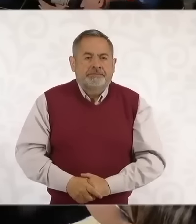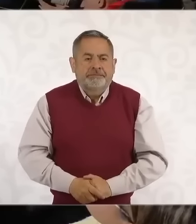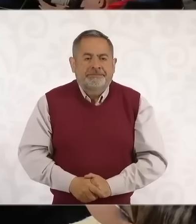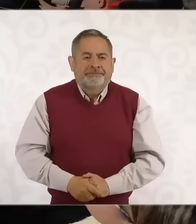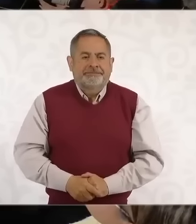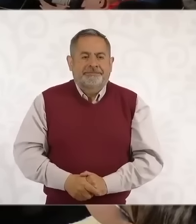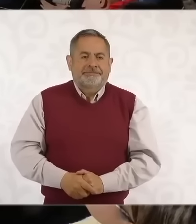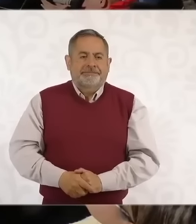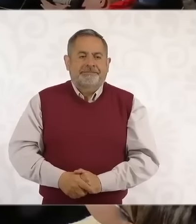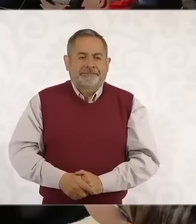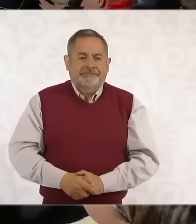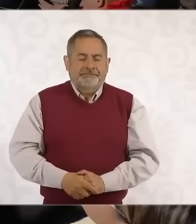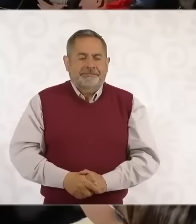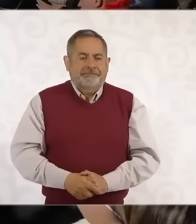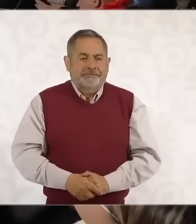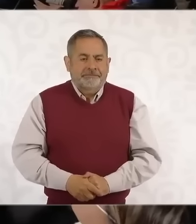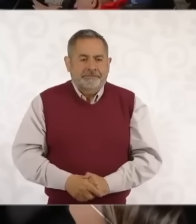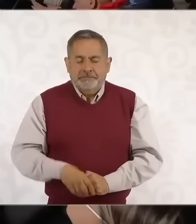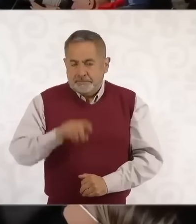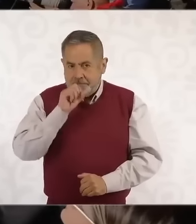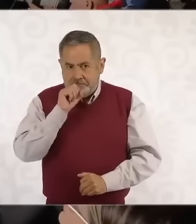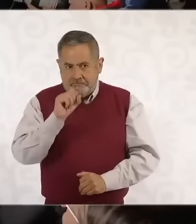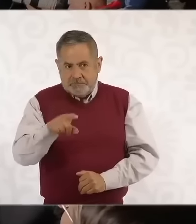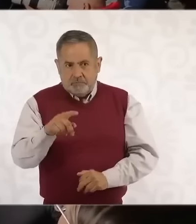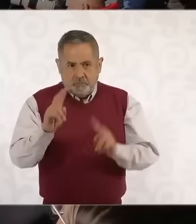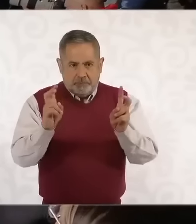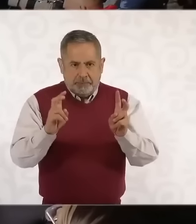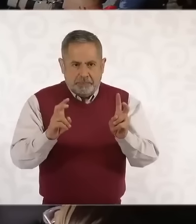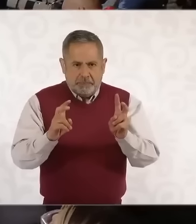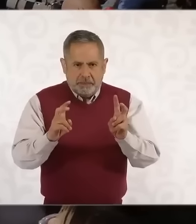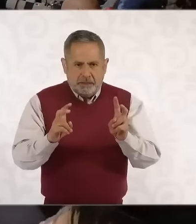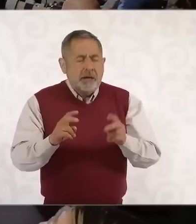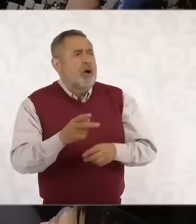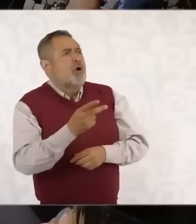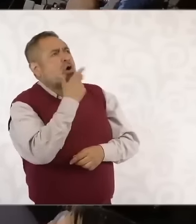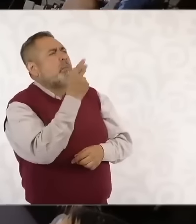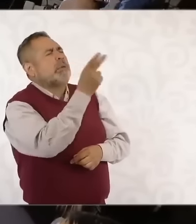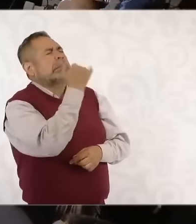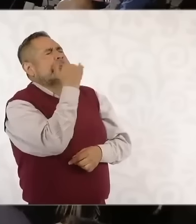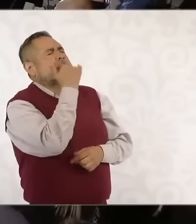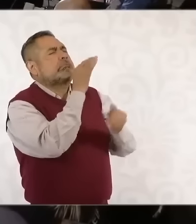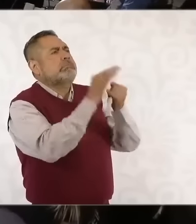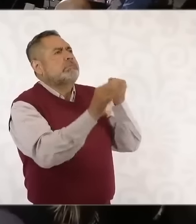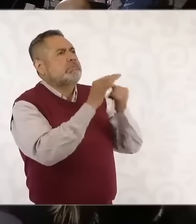sobre el tema. A ver, después, presidenta, pued hacer una pregunta sobre reforma electoral